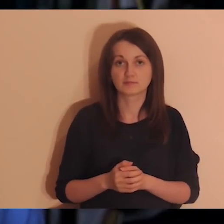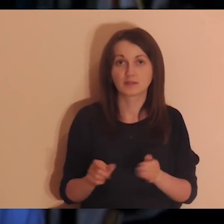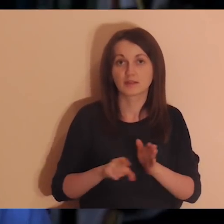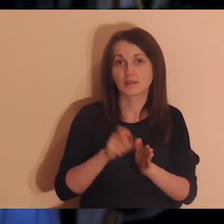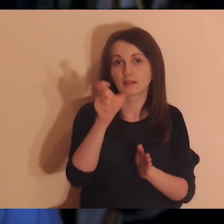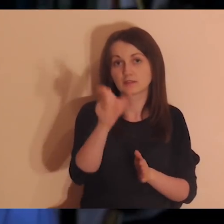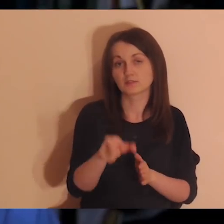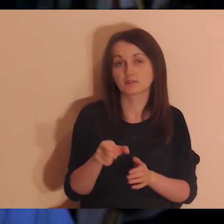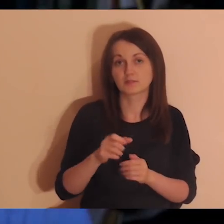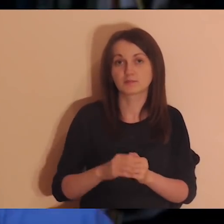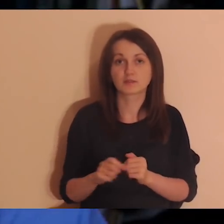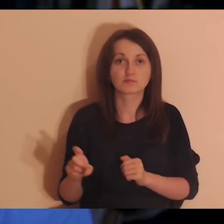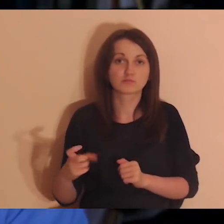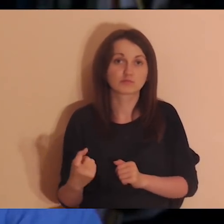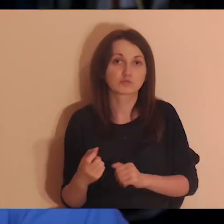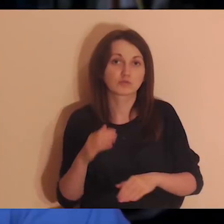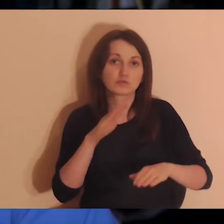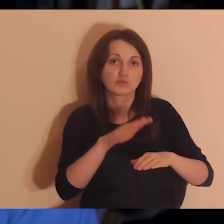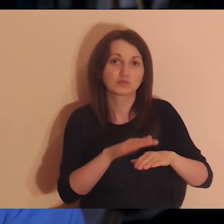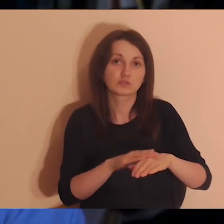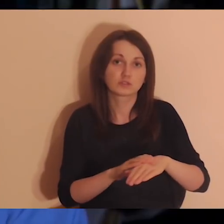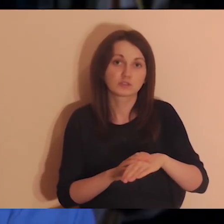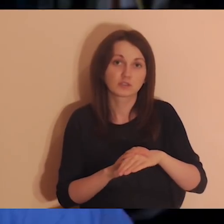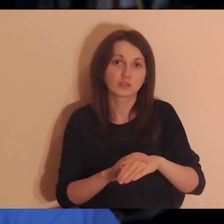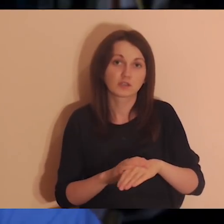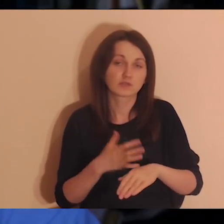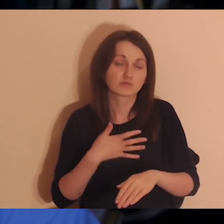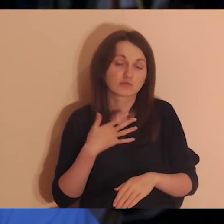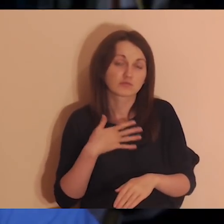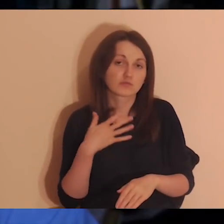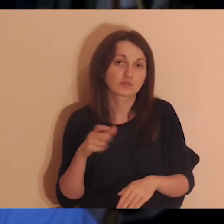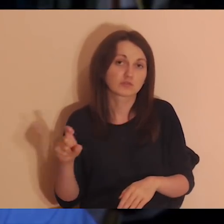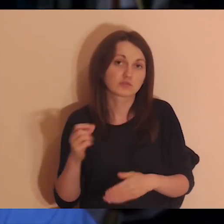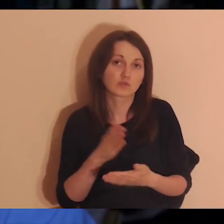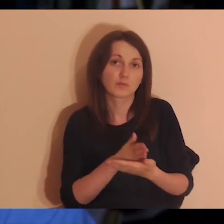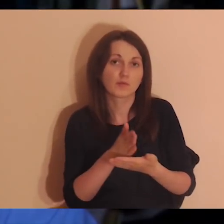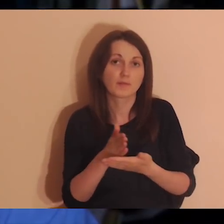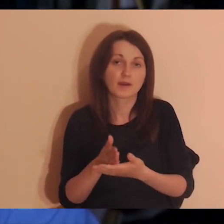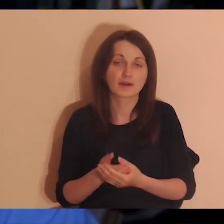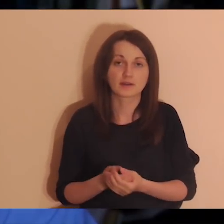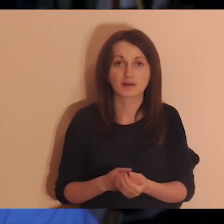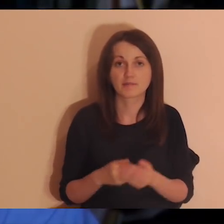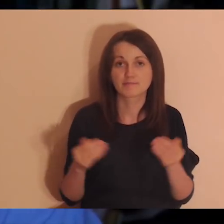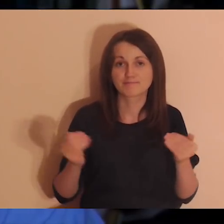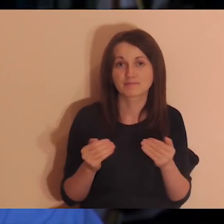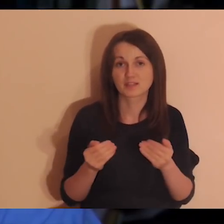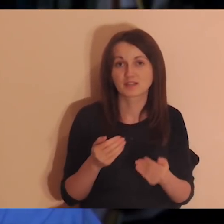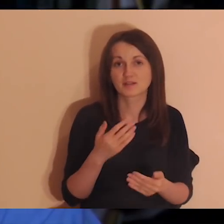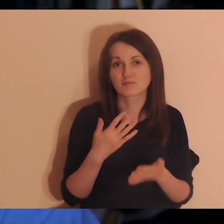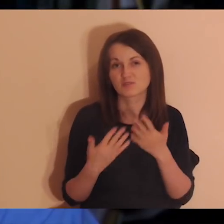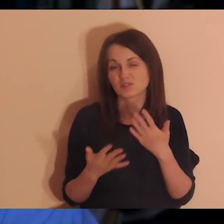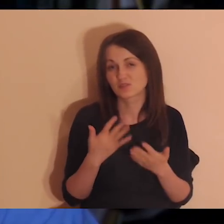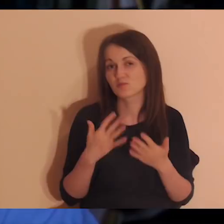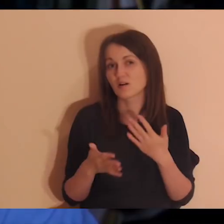To jest ważne, żeby wiedzieć, co was dotyka, co wam pomaga. Też jeśli jest coś takiego, co nie zagrało w czasie medytacji,